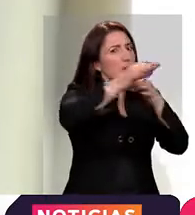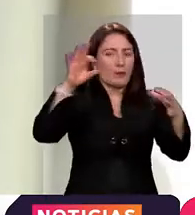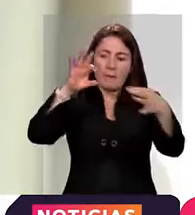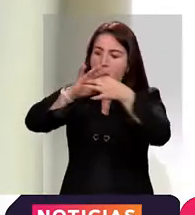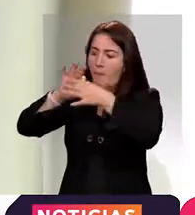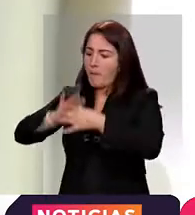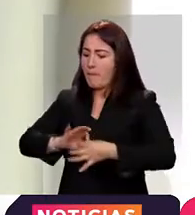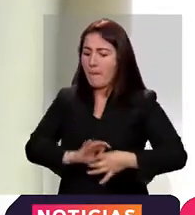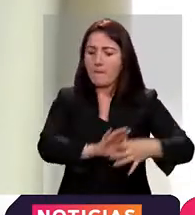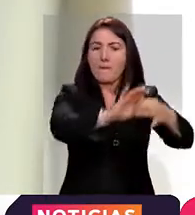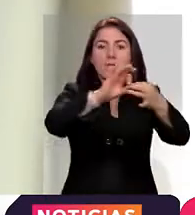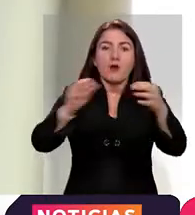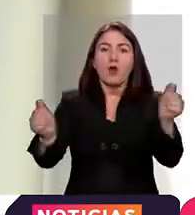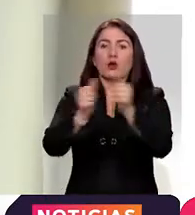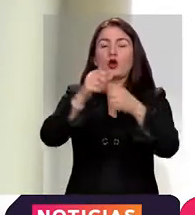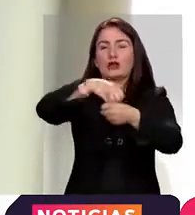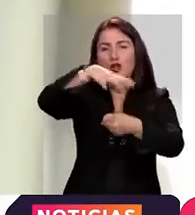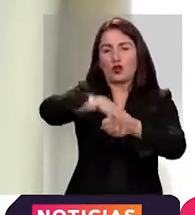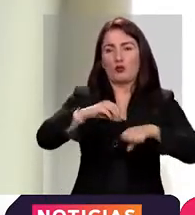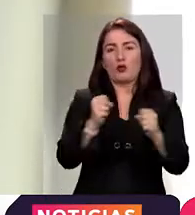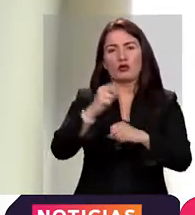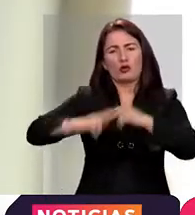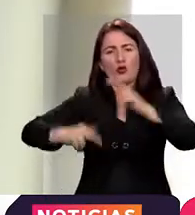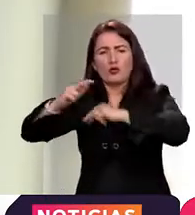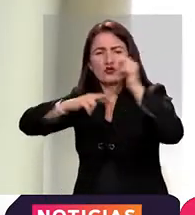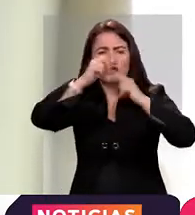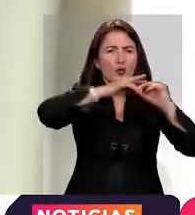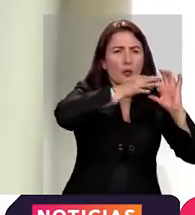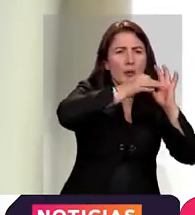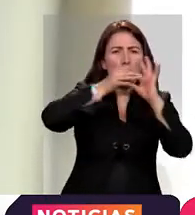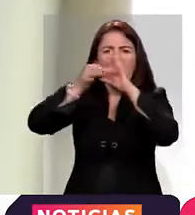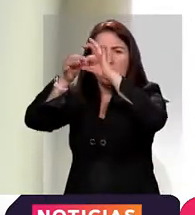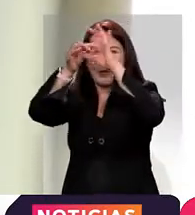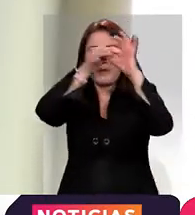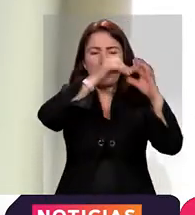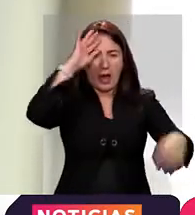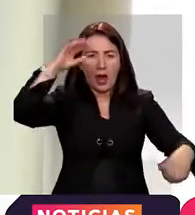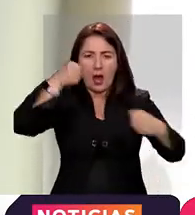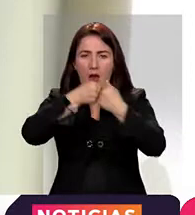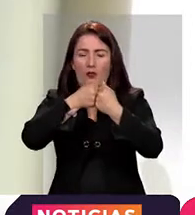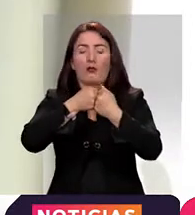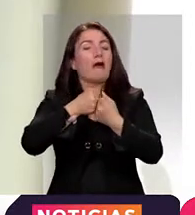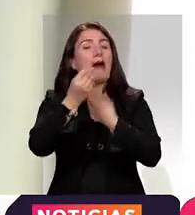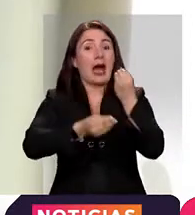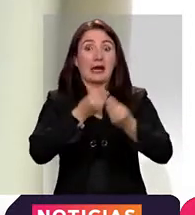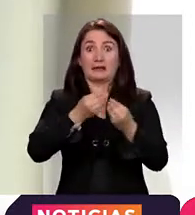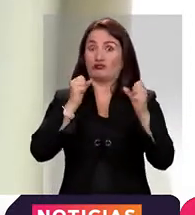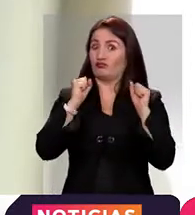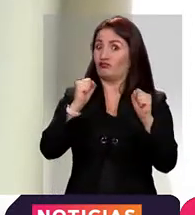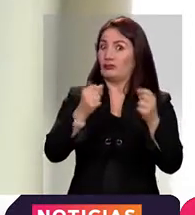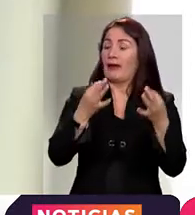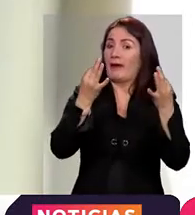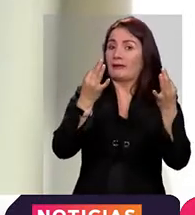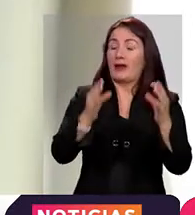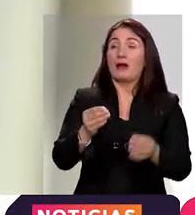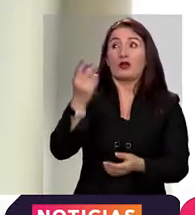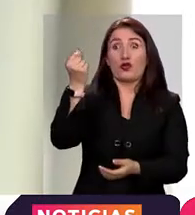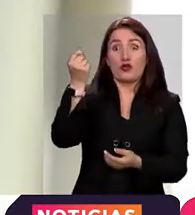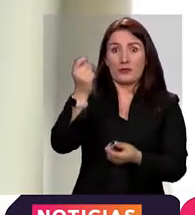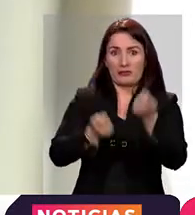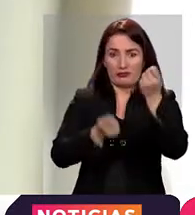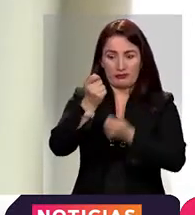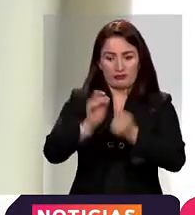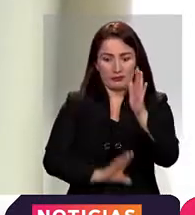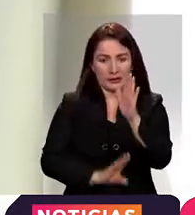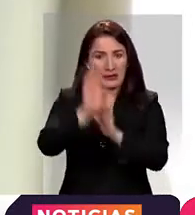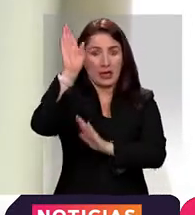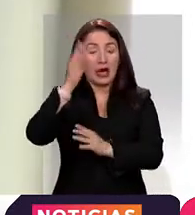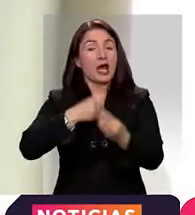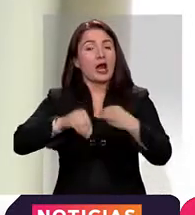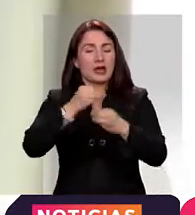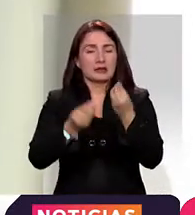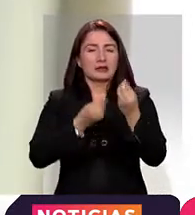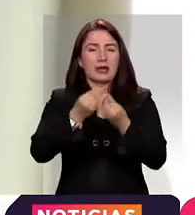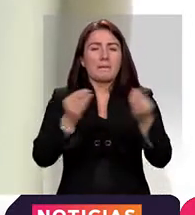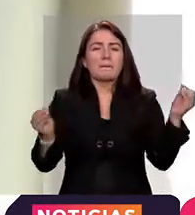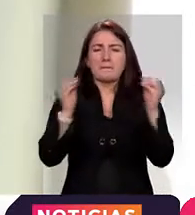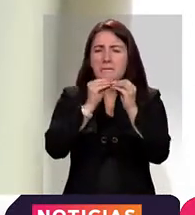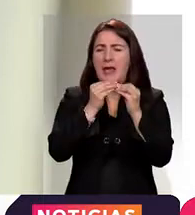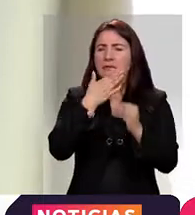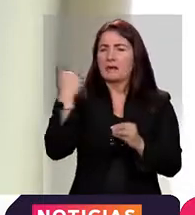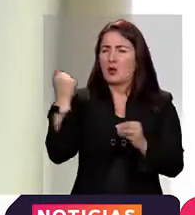NORTE, Y LOS CABLES AéREOS DE LA